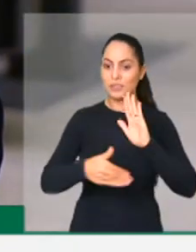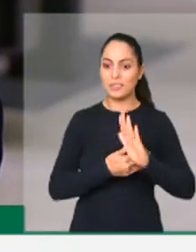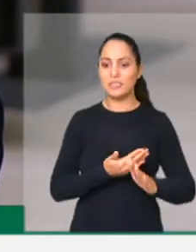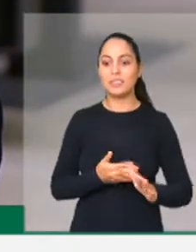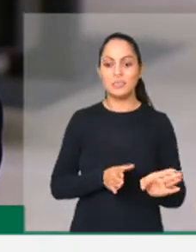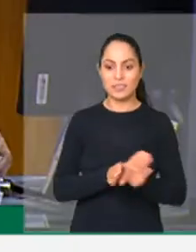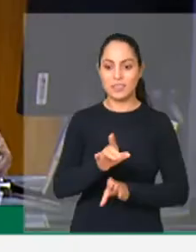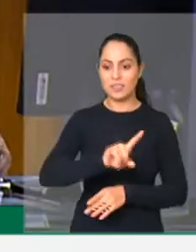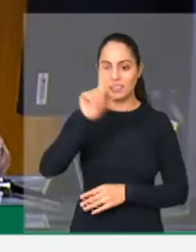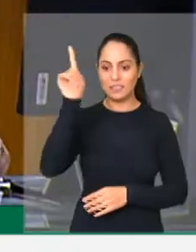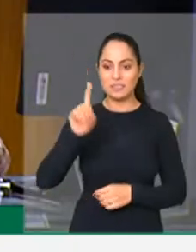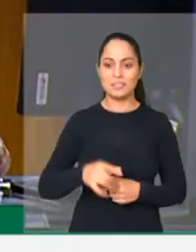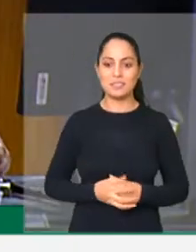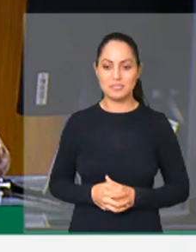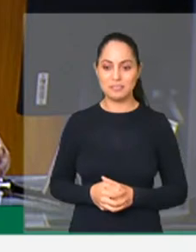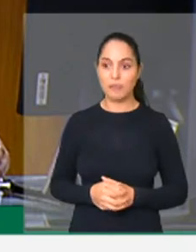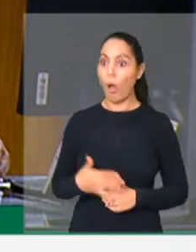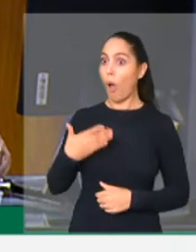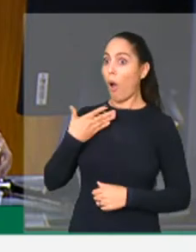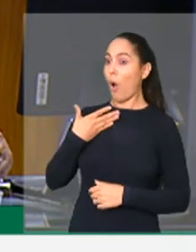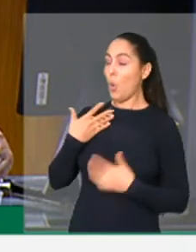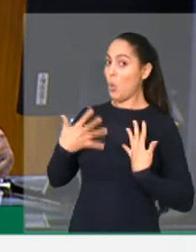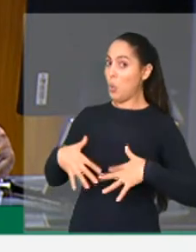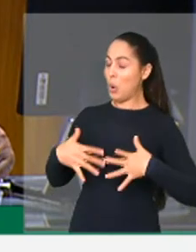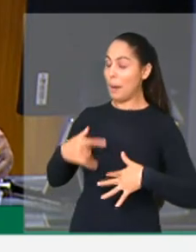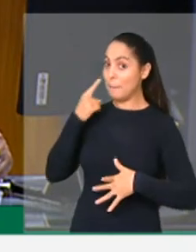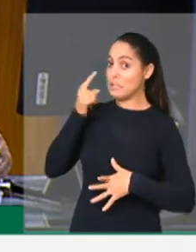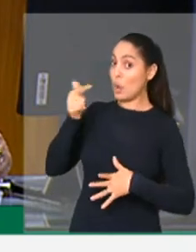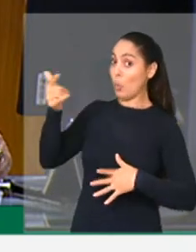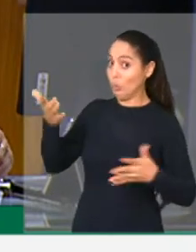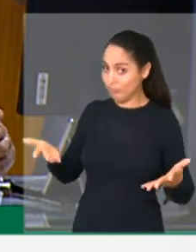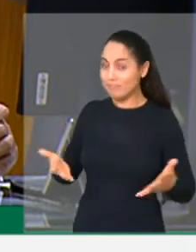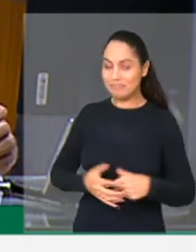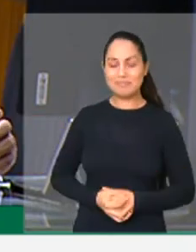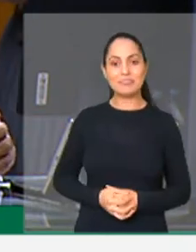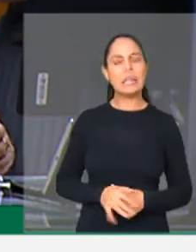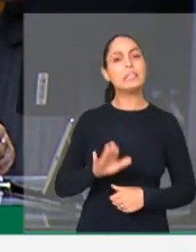COMO SE ACHAM. APROVADO. ESTÁ APROVADA A MEDIDA PROVISÓRIA 1017/20, NA FORMA DO PROJETO DE LEI DE CONVERSÃO